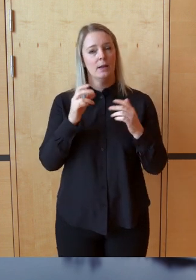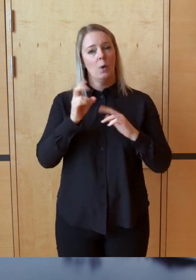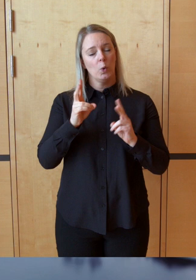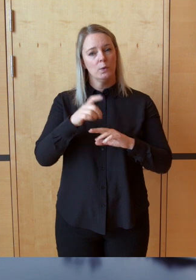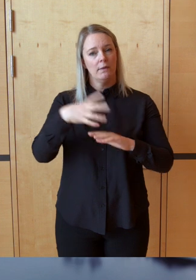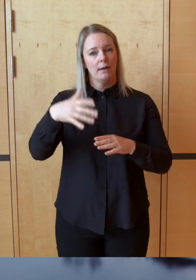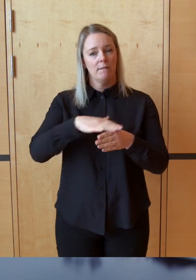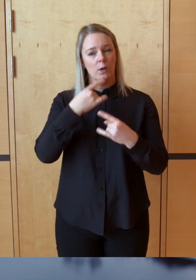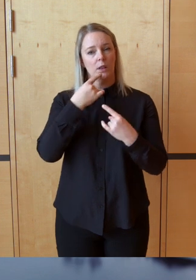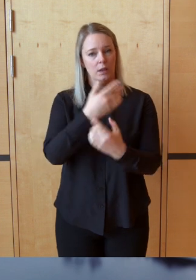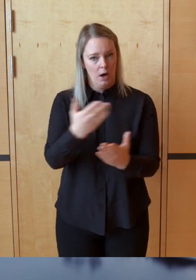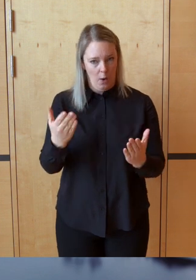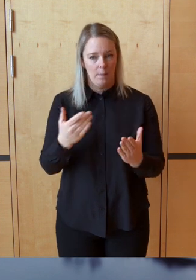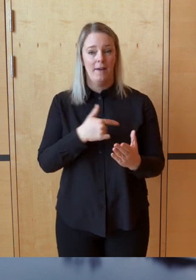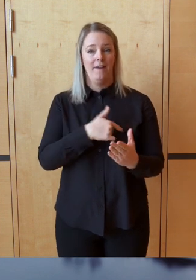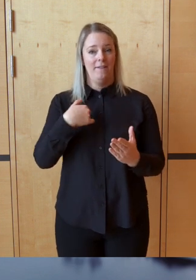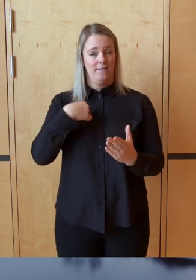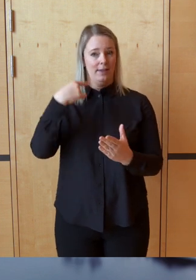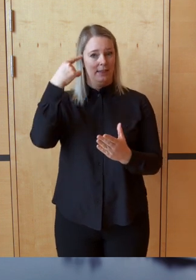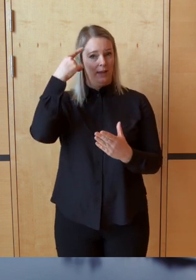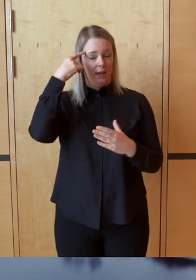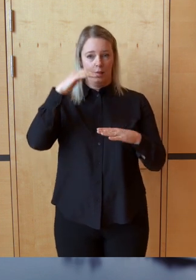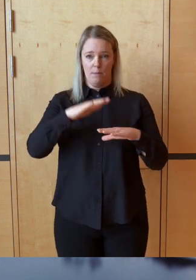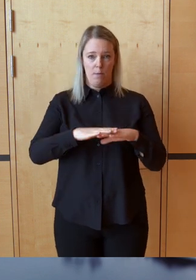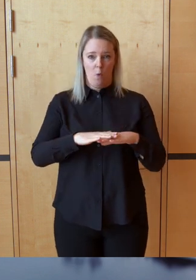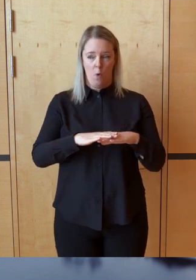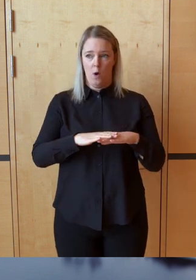Vi tänker ju inte att Staden ska bli